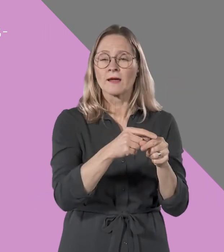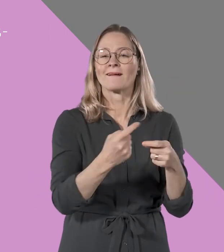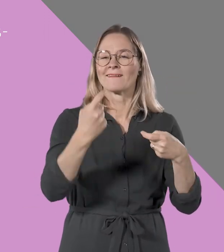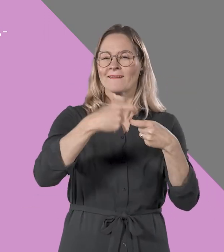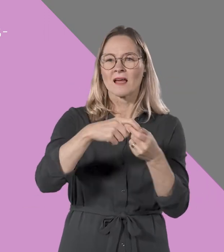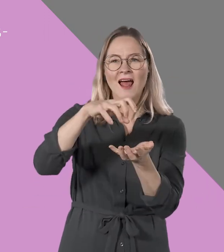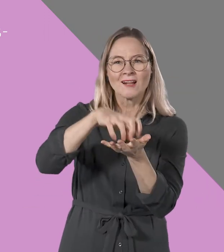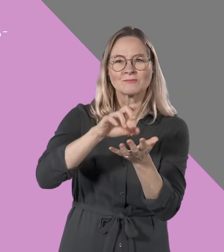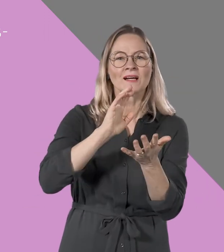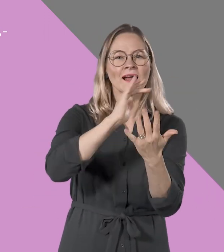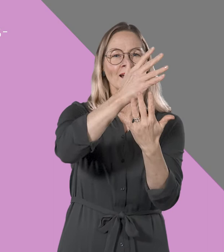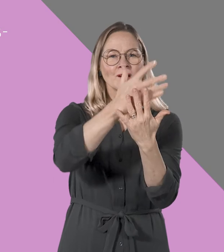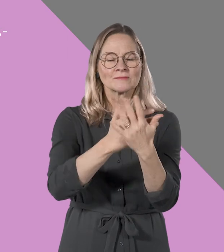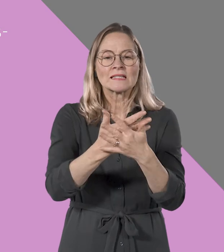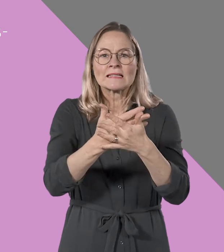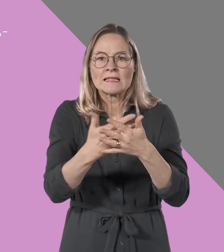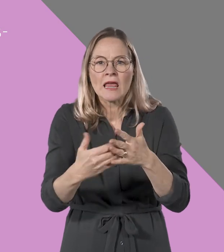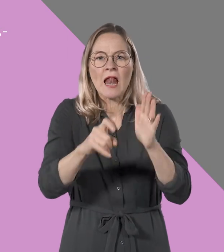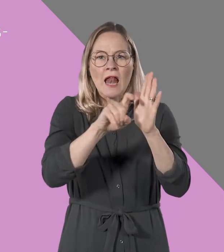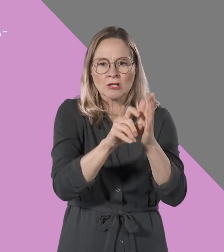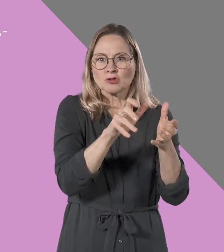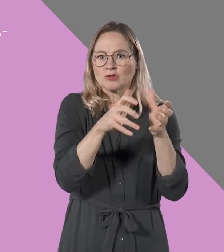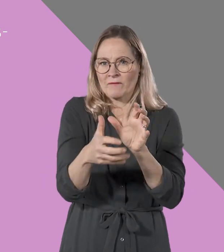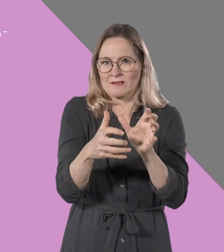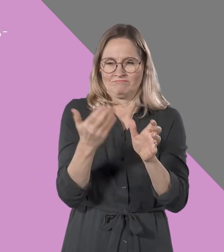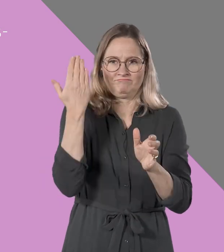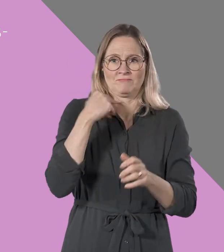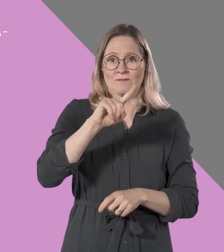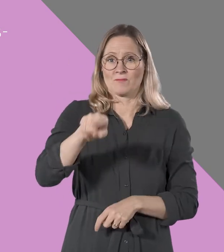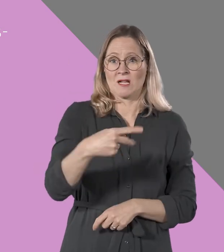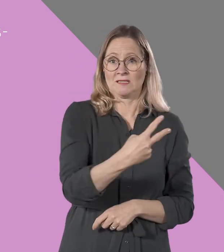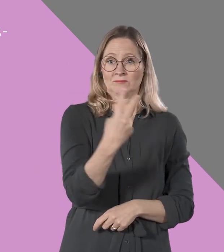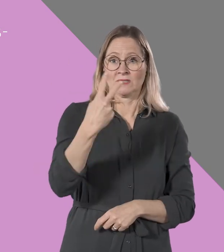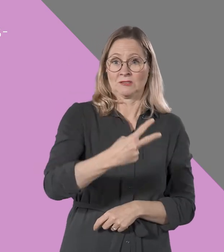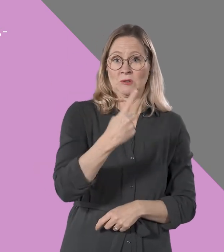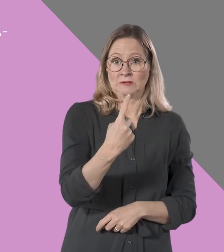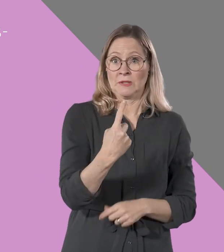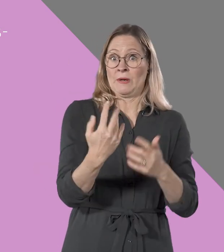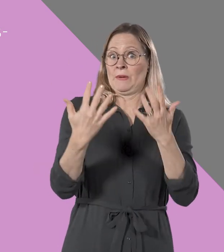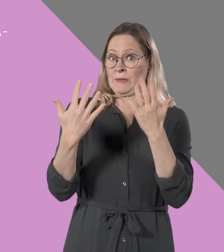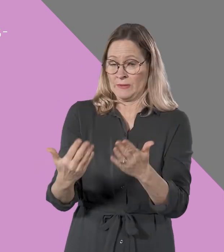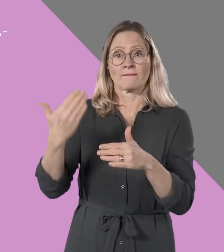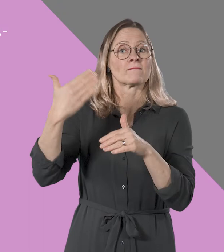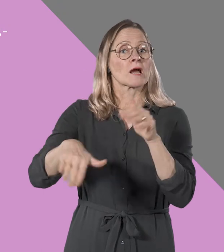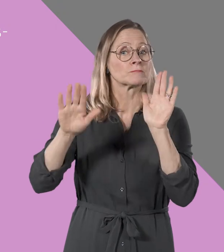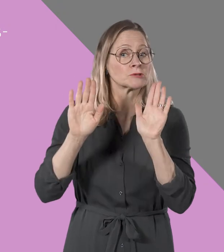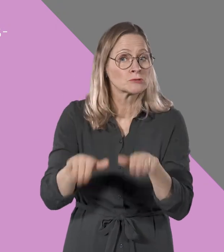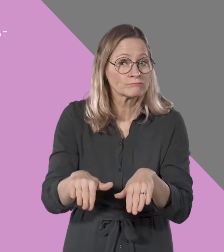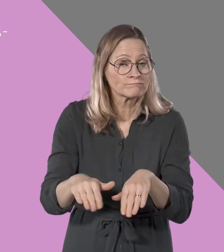joka koskee hallituksen kertomusta kielilain soveltamisesta vuonna 2021, - on nyt valmistunut.